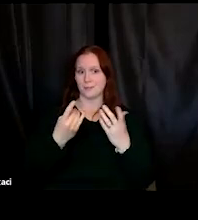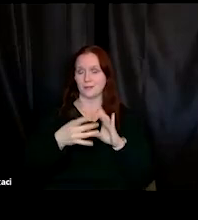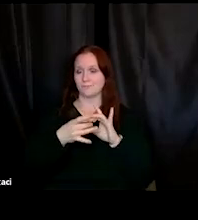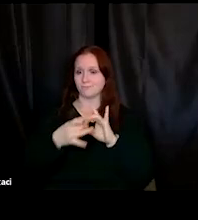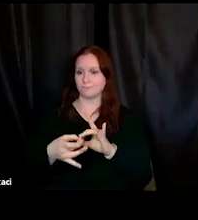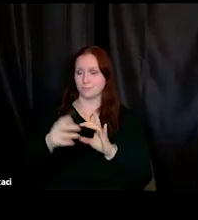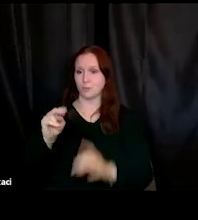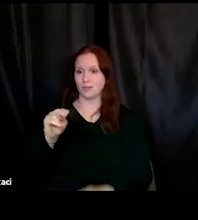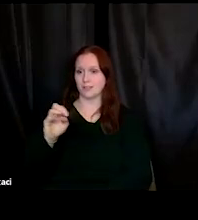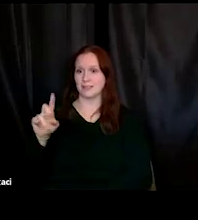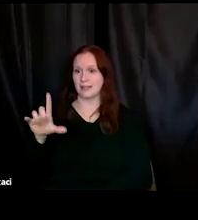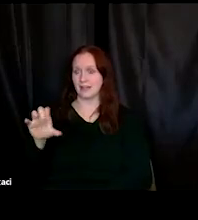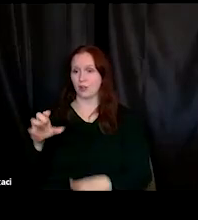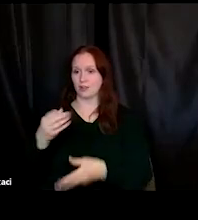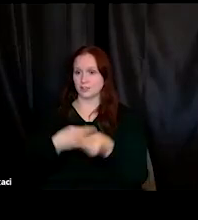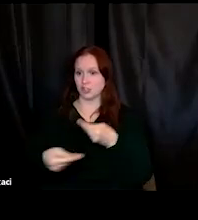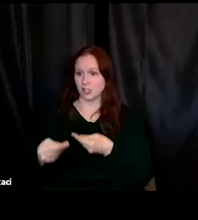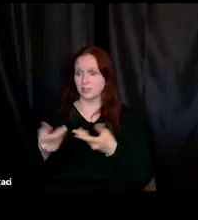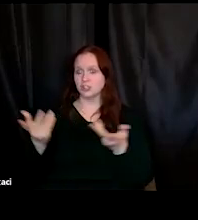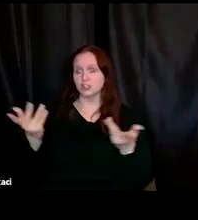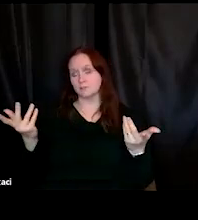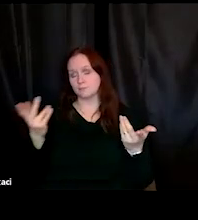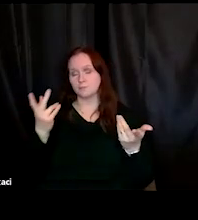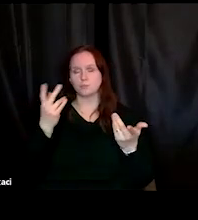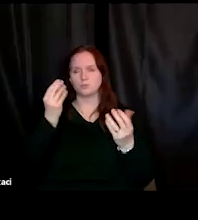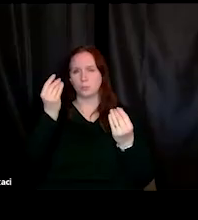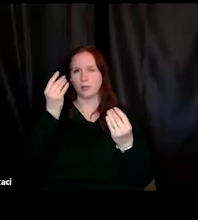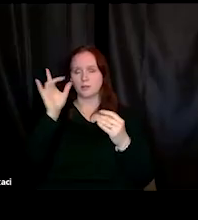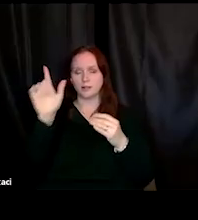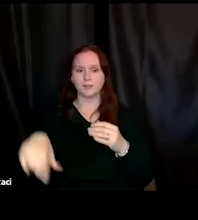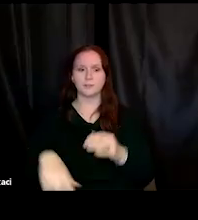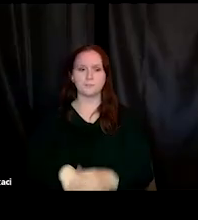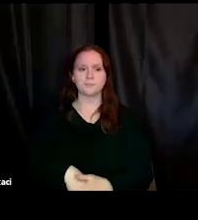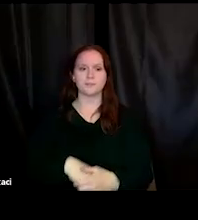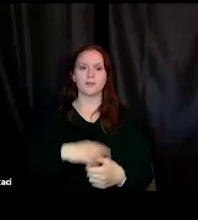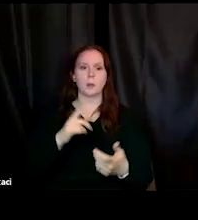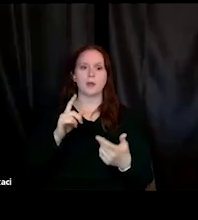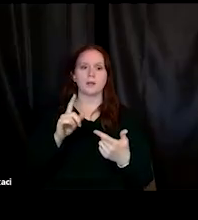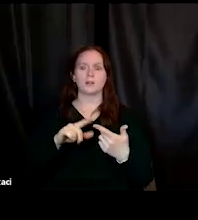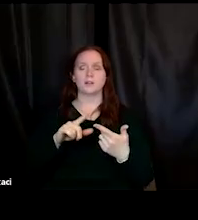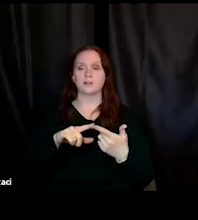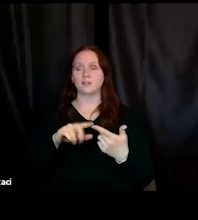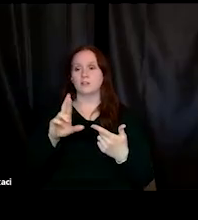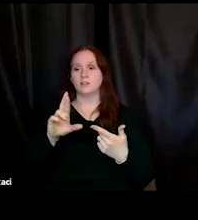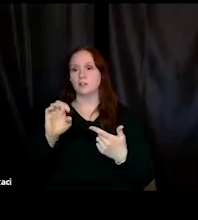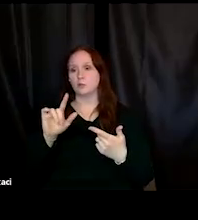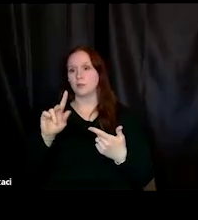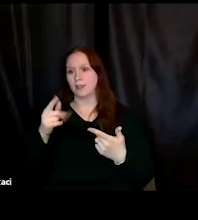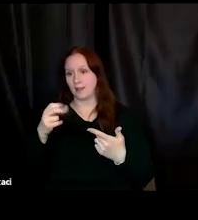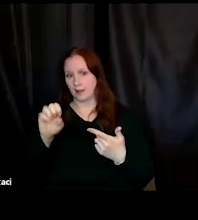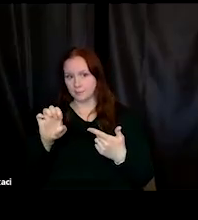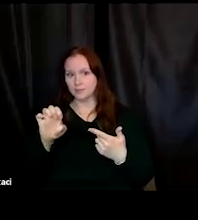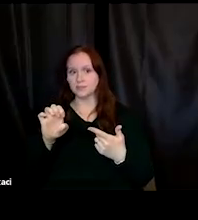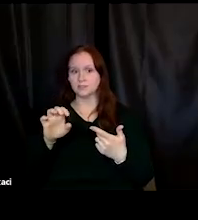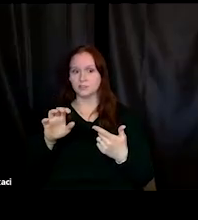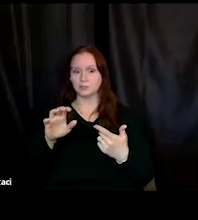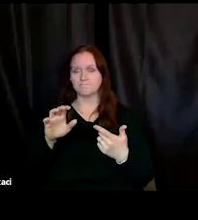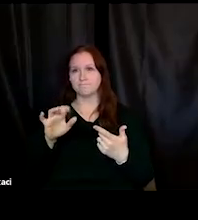Y estaremos haciendo todo lo posible para comunicarte eso a medida que lo sepamos,